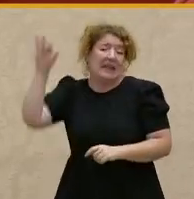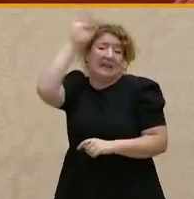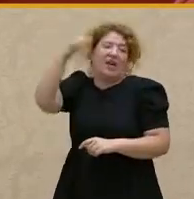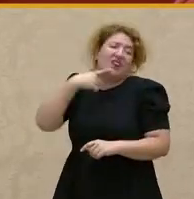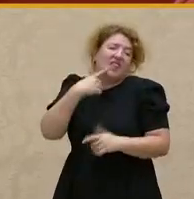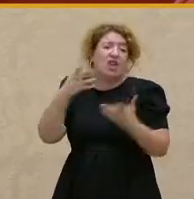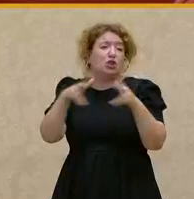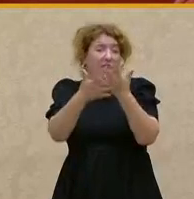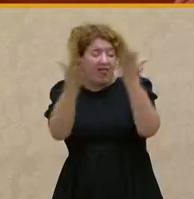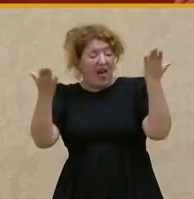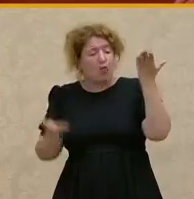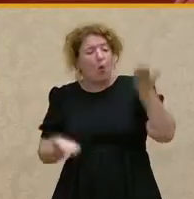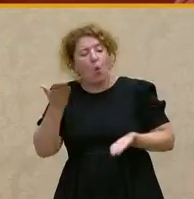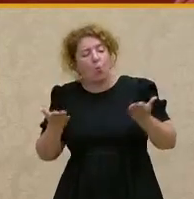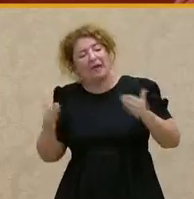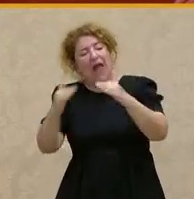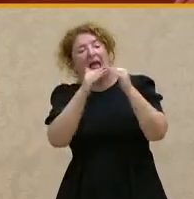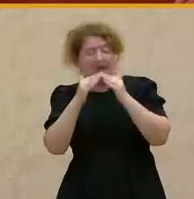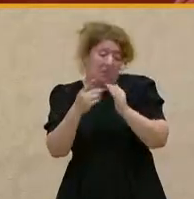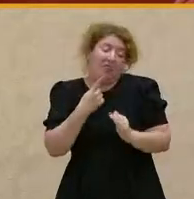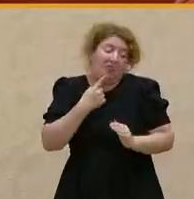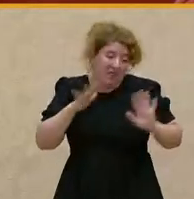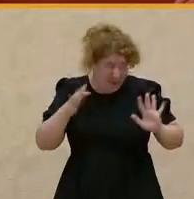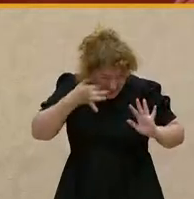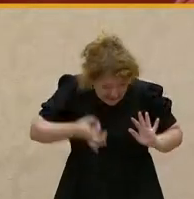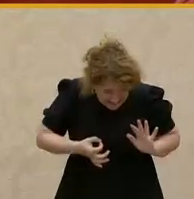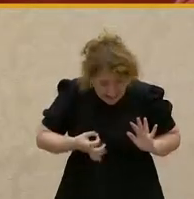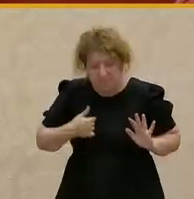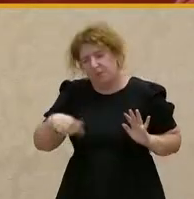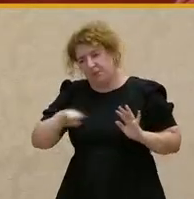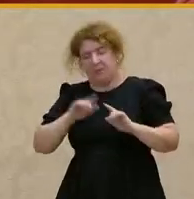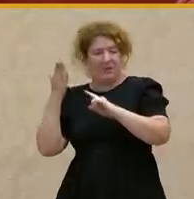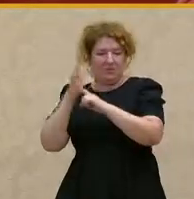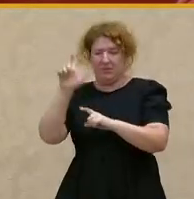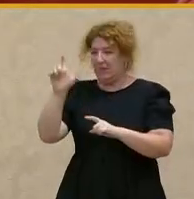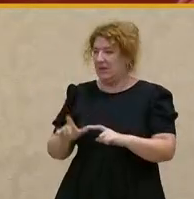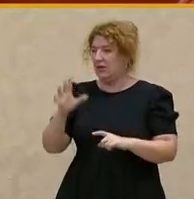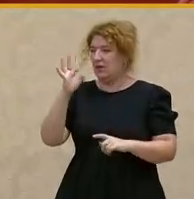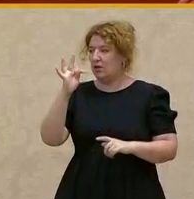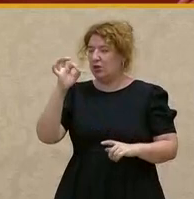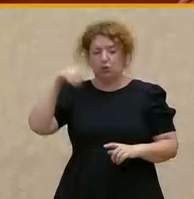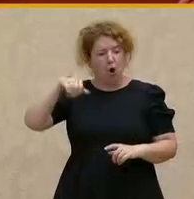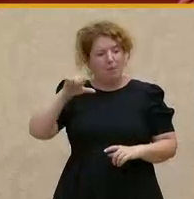justa y equitativa. Pero cuál es la realidad. Hoy os vengo a presentar a Tomás y Alberto,